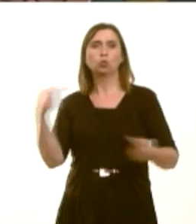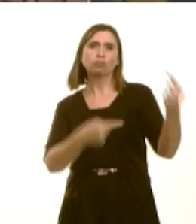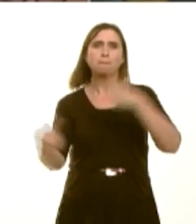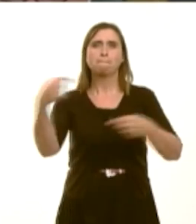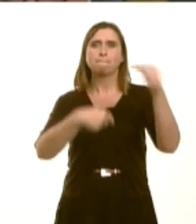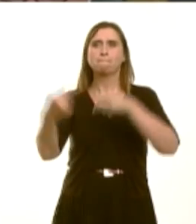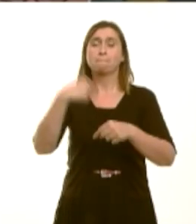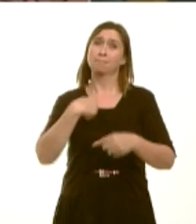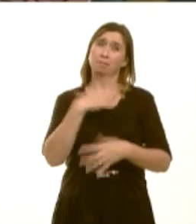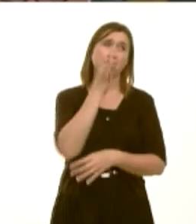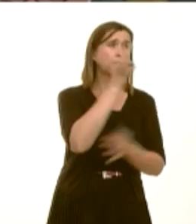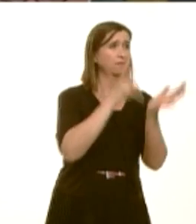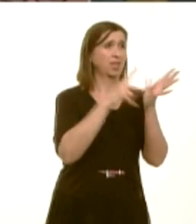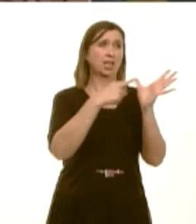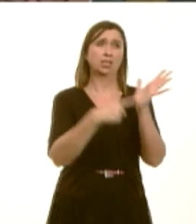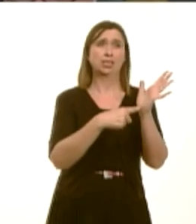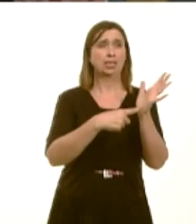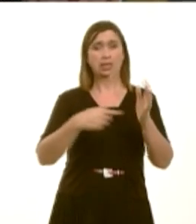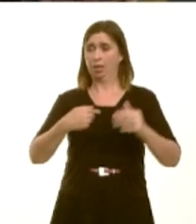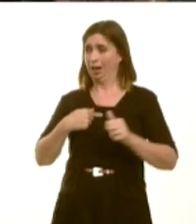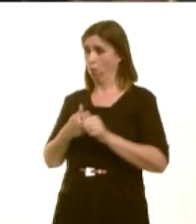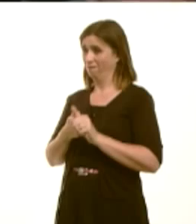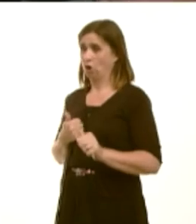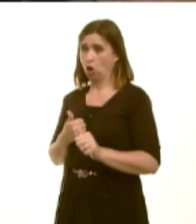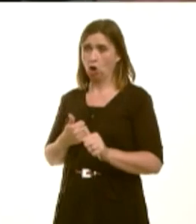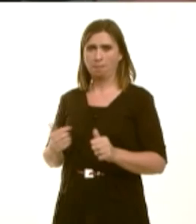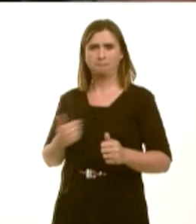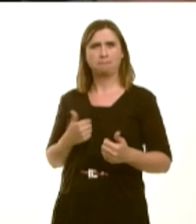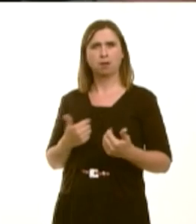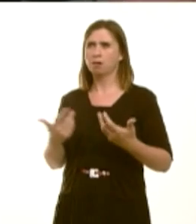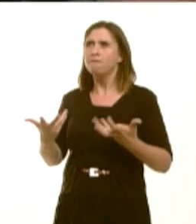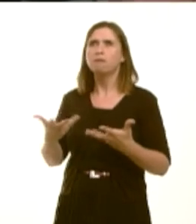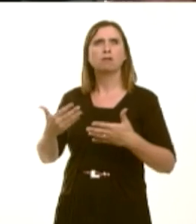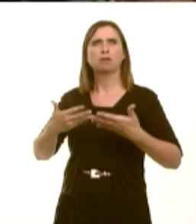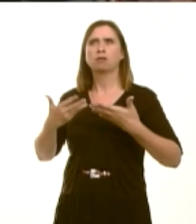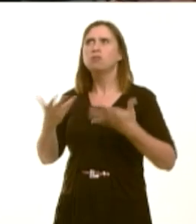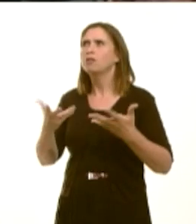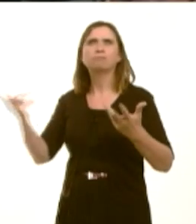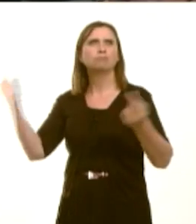yna gyllideb ar y gorwelóun frys gan George Osborneófelly a fyddech chiín croesawu toriad